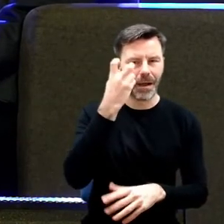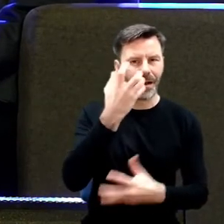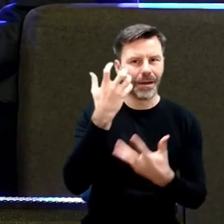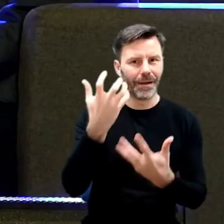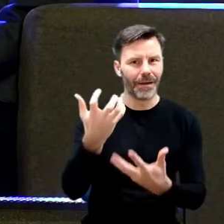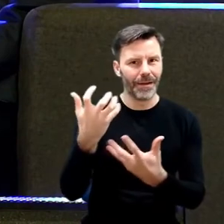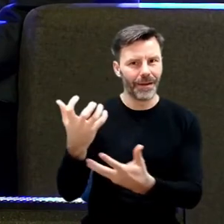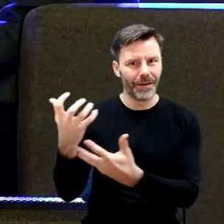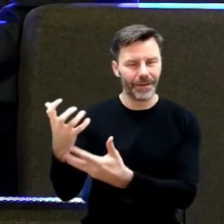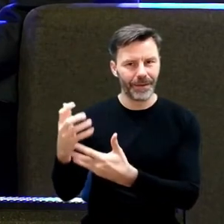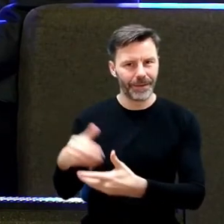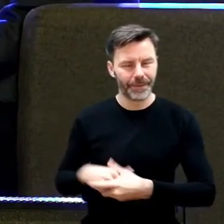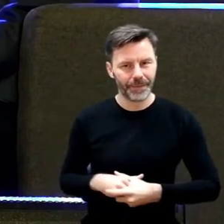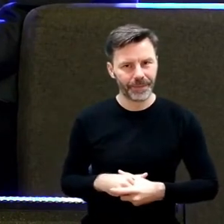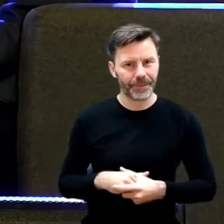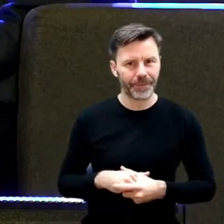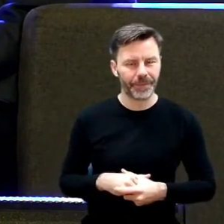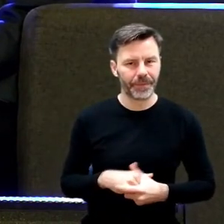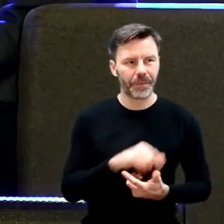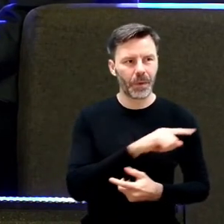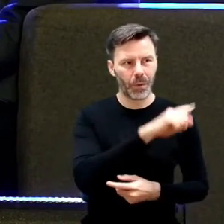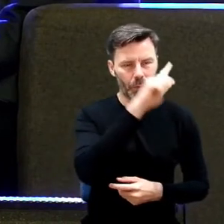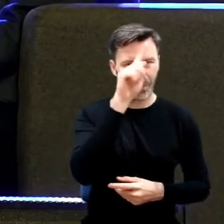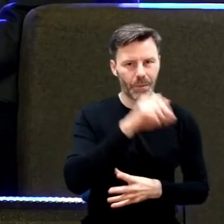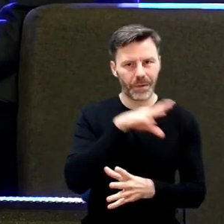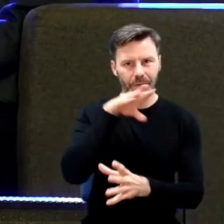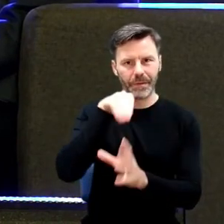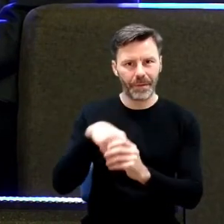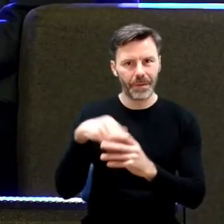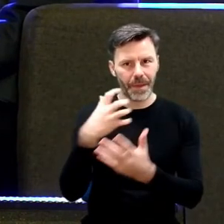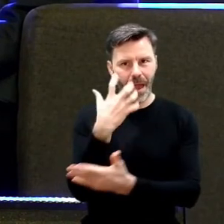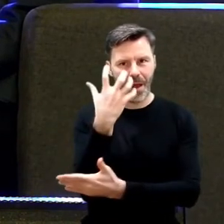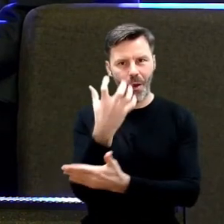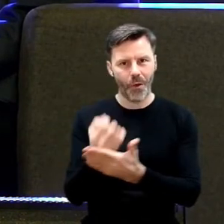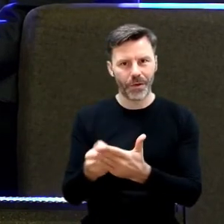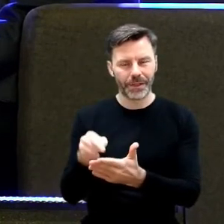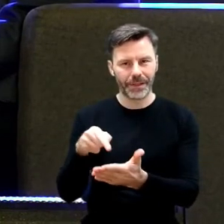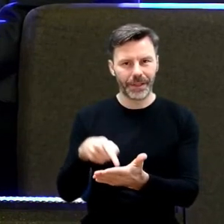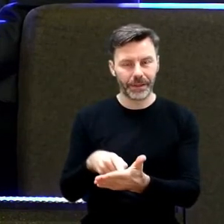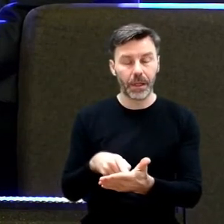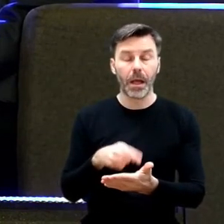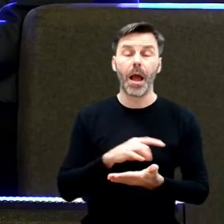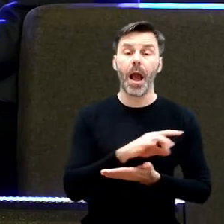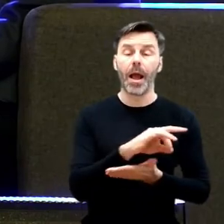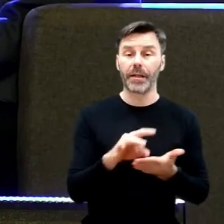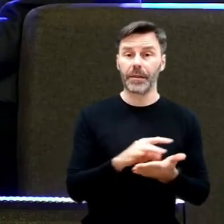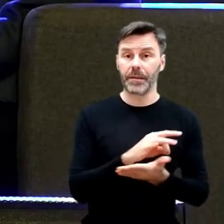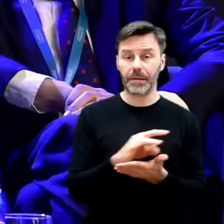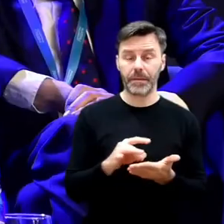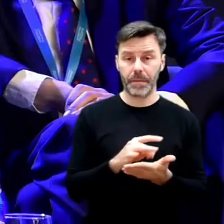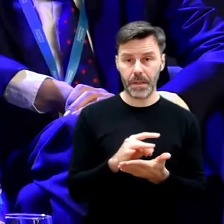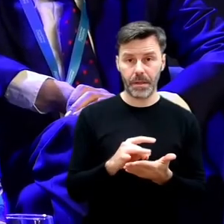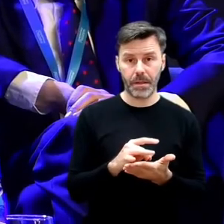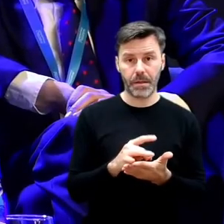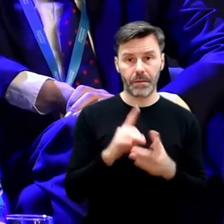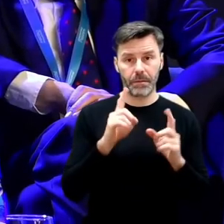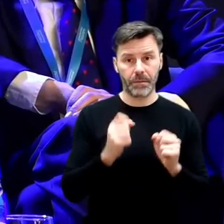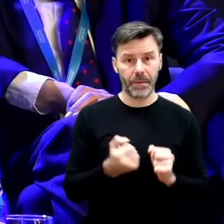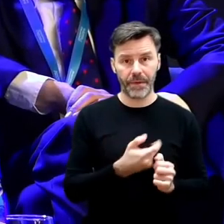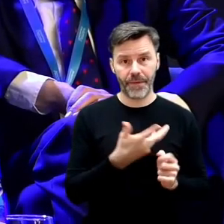wejściem do tego, skorzystaniem z tej oferty. Gmina też podejmuje liczne działania w ostatnim czasie związane z tym,